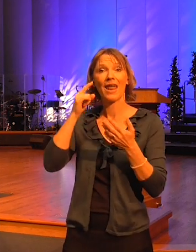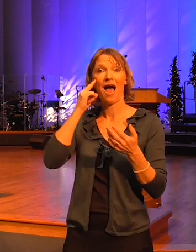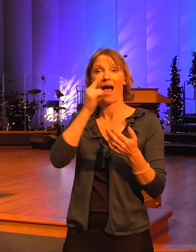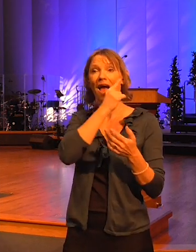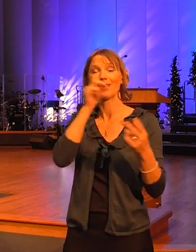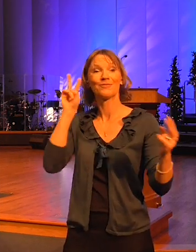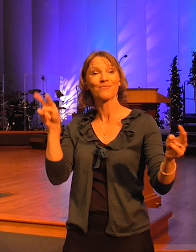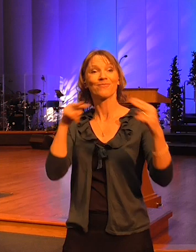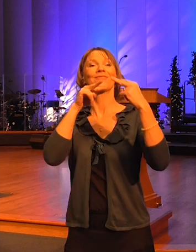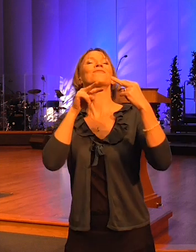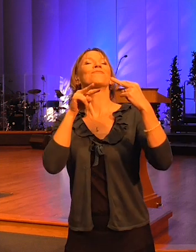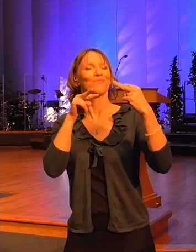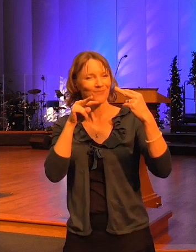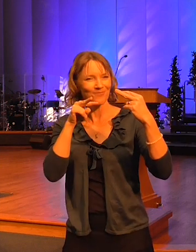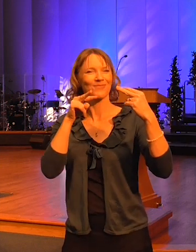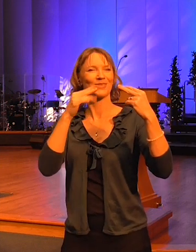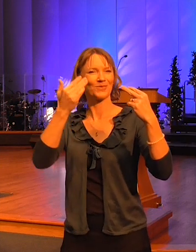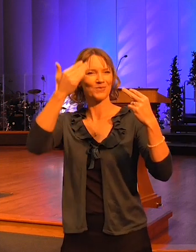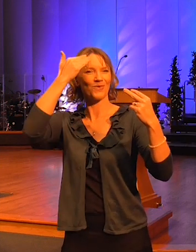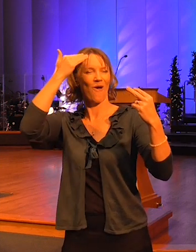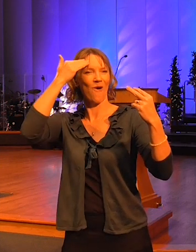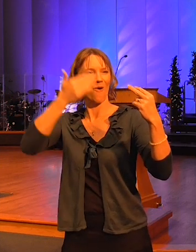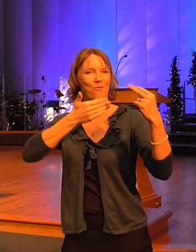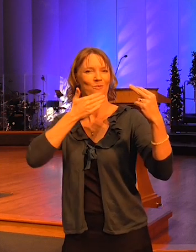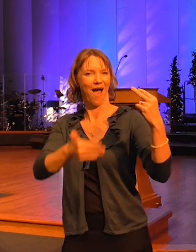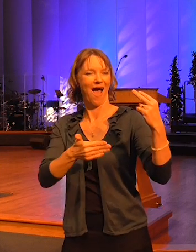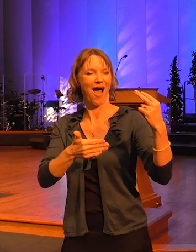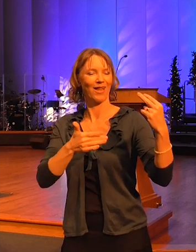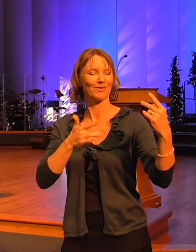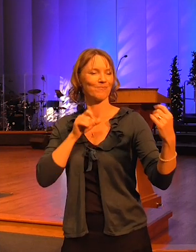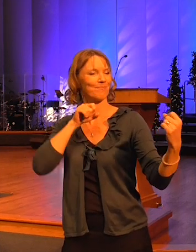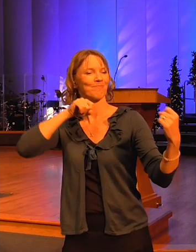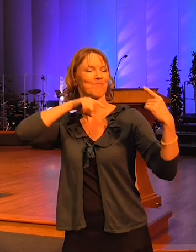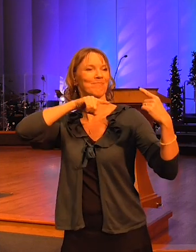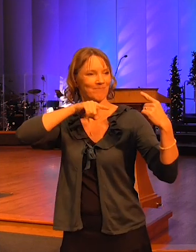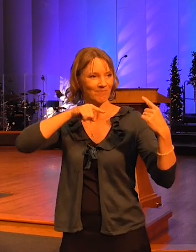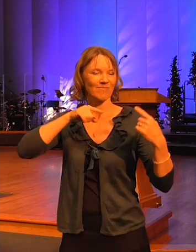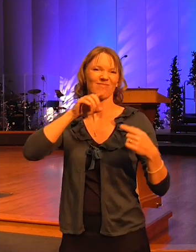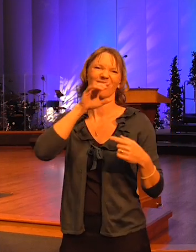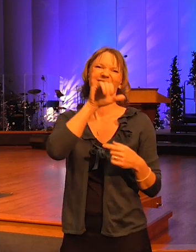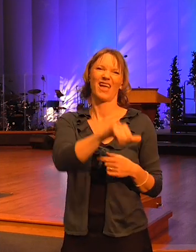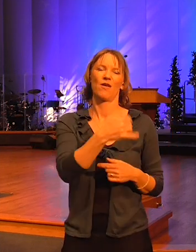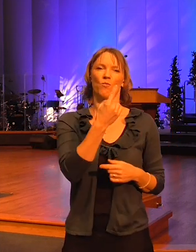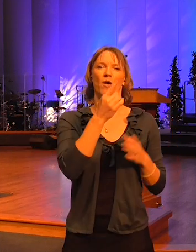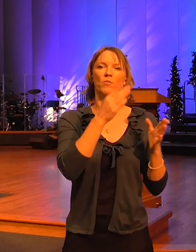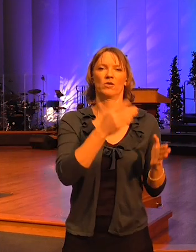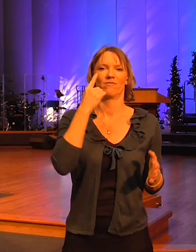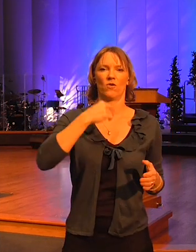conocen muy, muy bien uh Yulan era una de esas personas y nos invito a honrar su vida